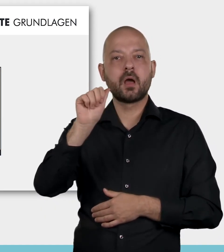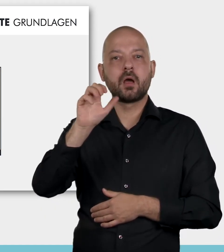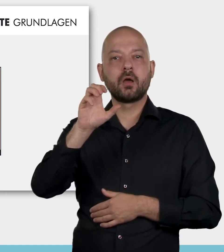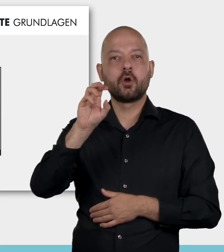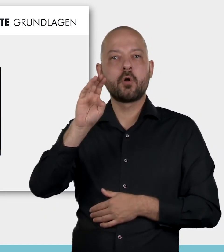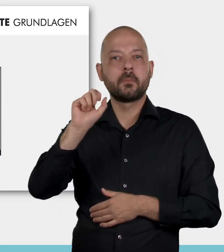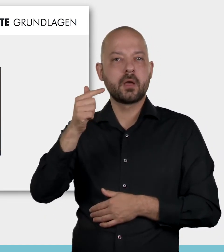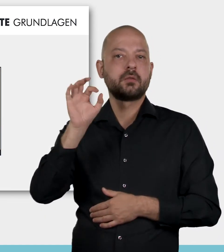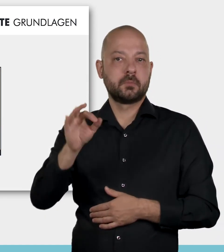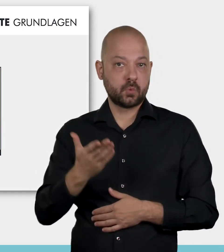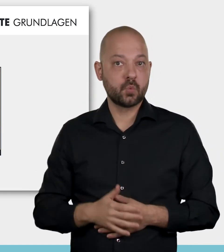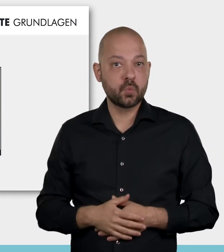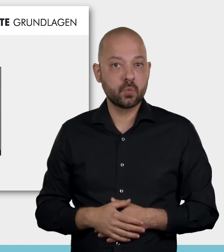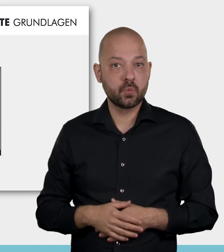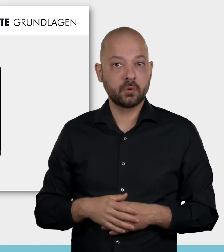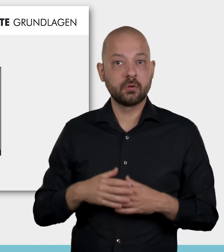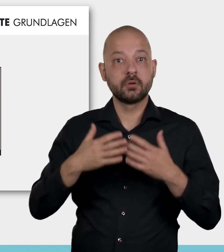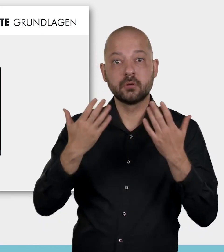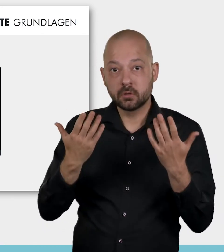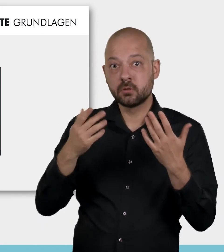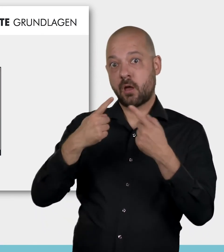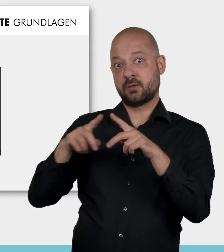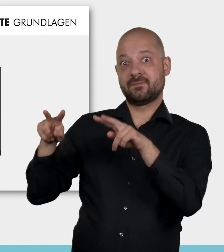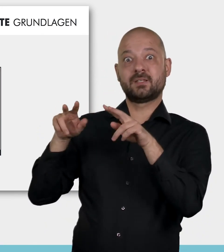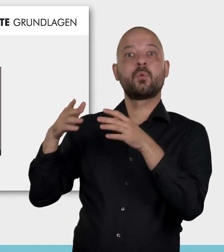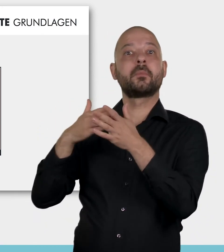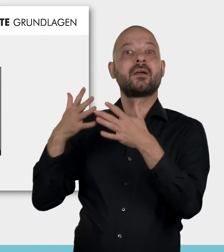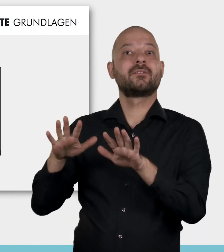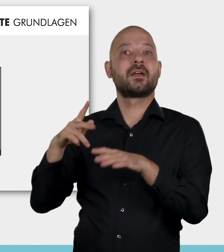Wie Sie das tun, erfahren Sie im Video „Barrierefreie PDFs“.